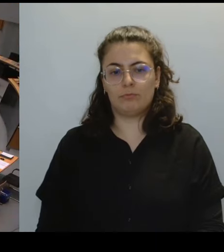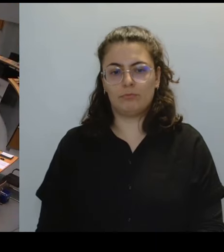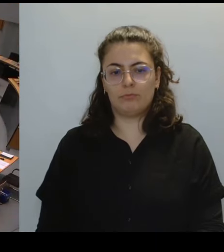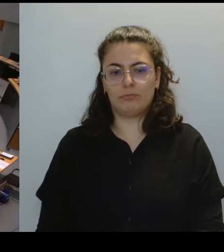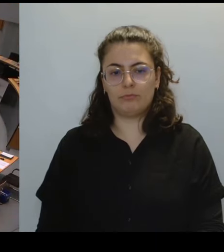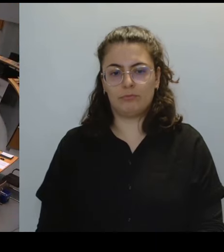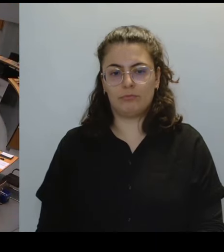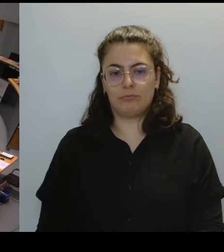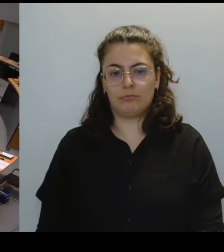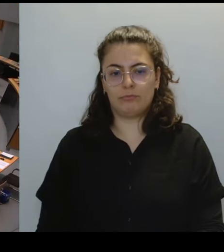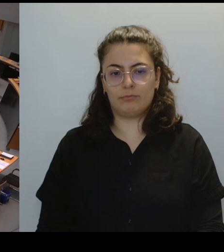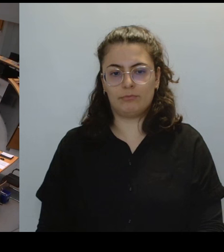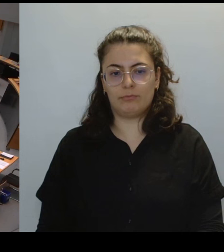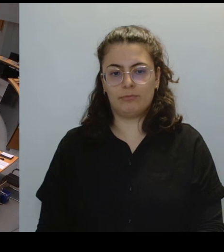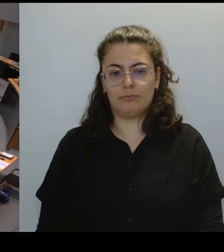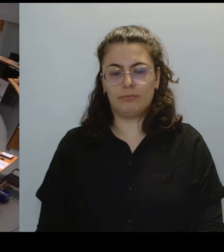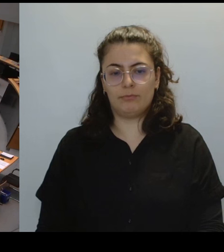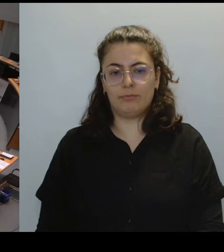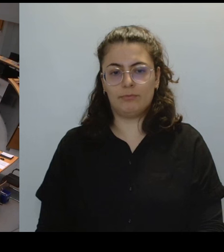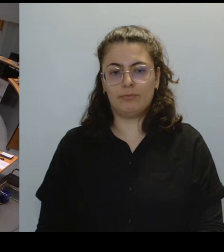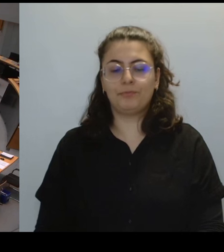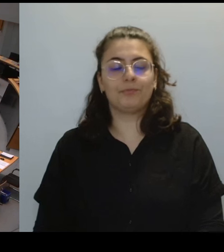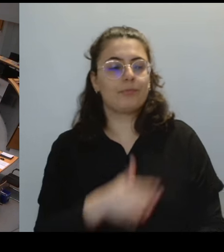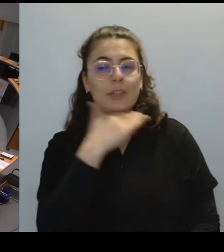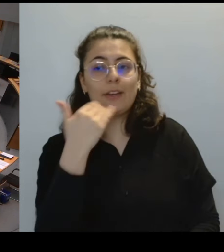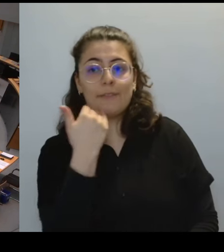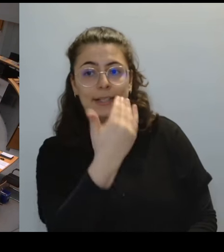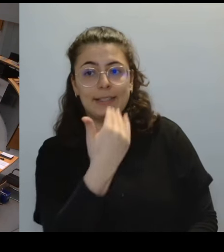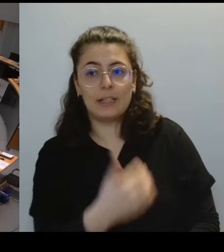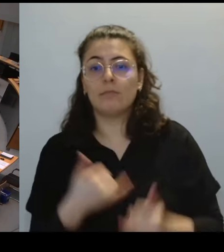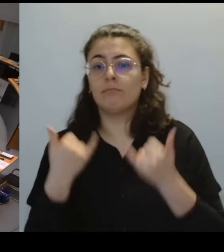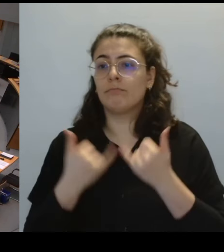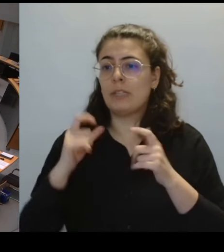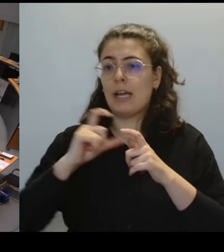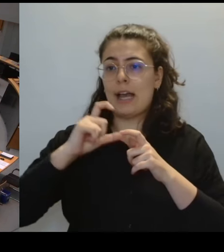(Rednerwechsel) Vielen Dank! Und für die SPD Fraktion hat die Kollegin König das Wort.